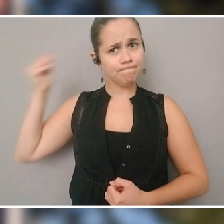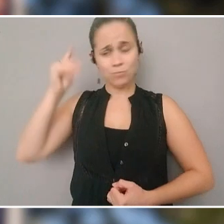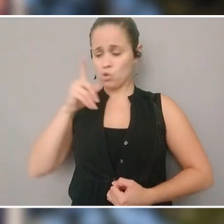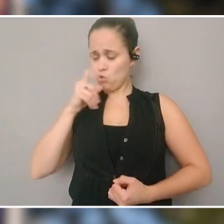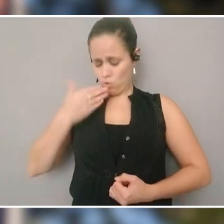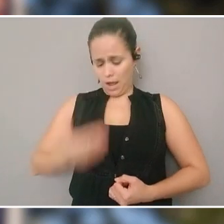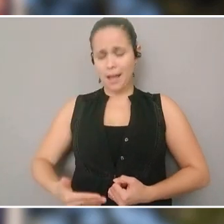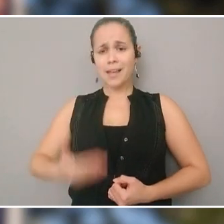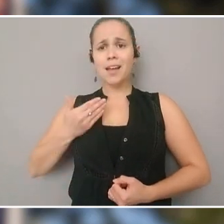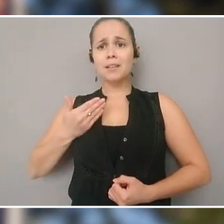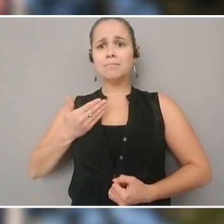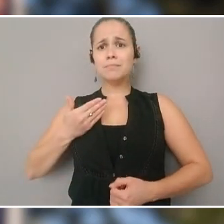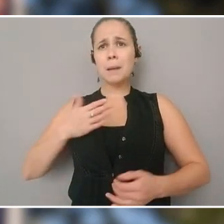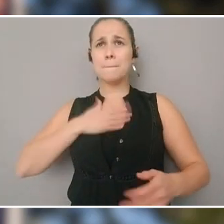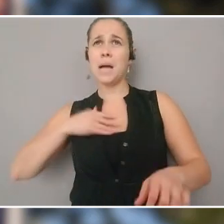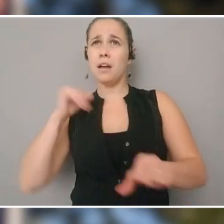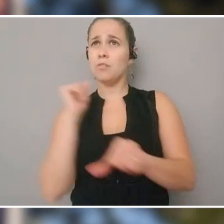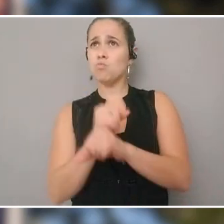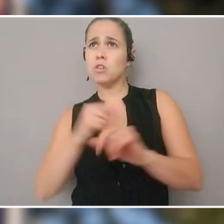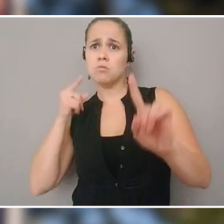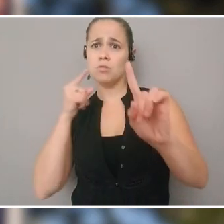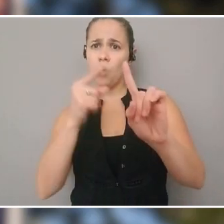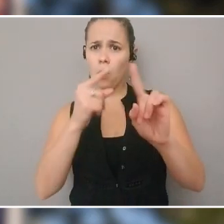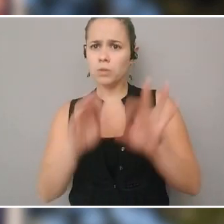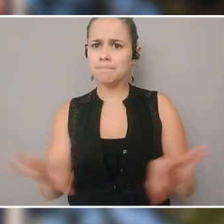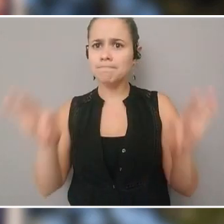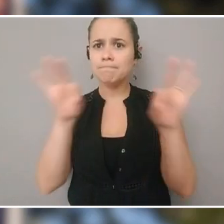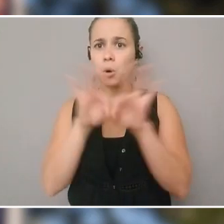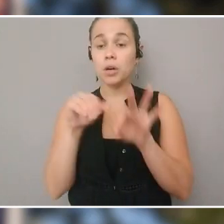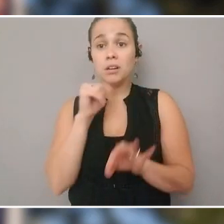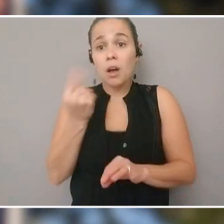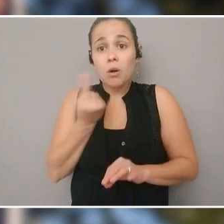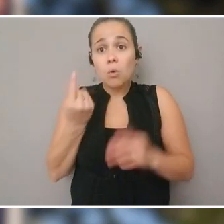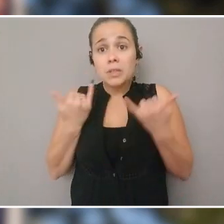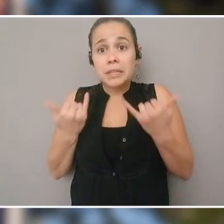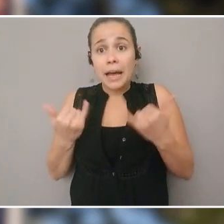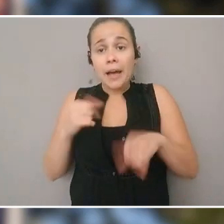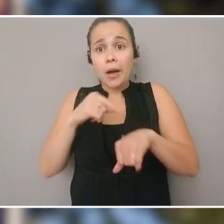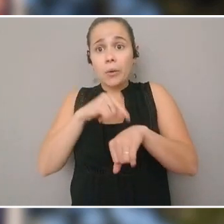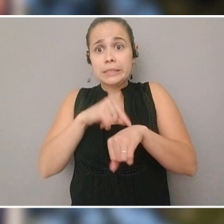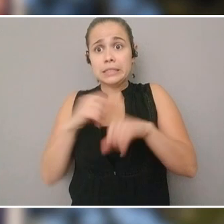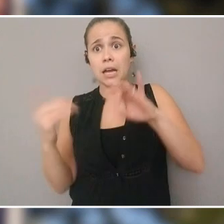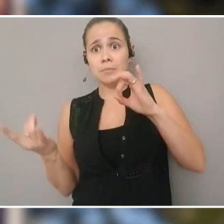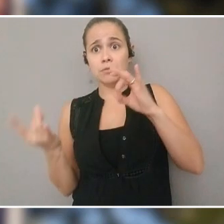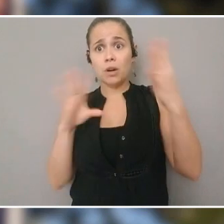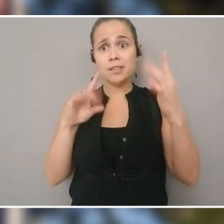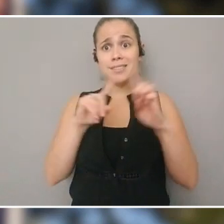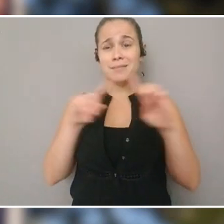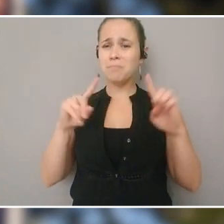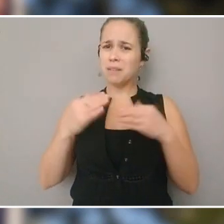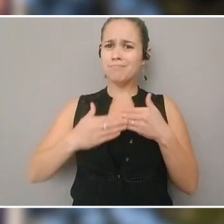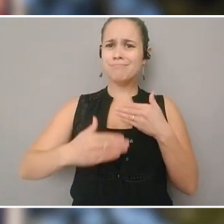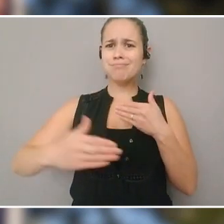hacer, no solo en tiempo de crisis